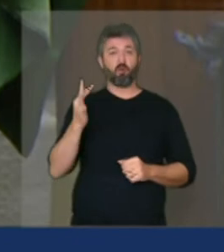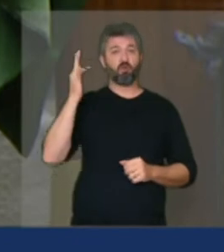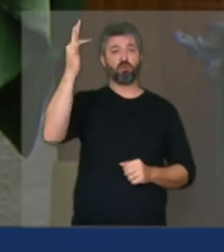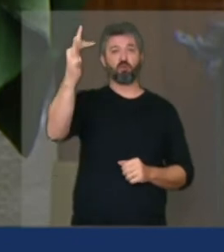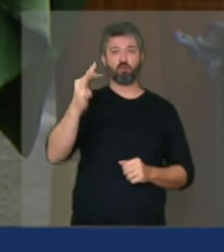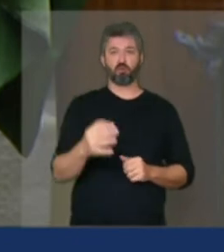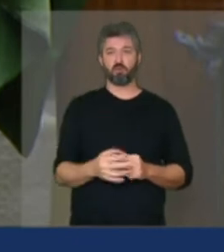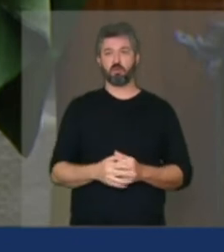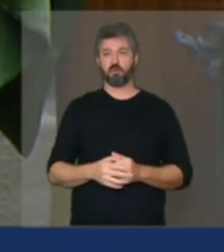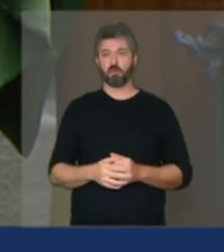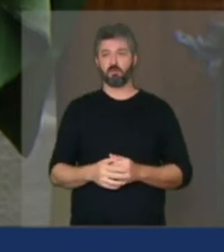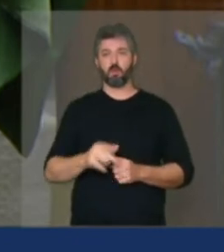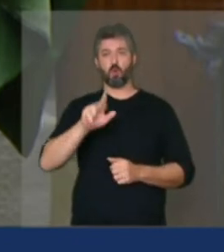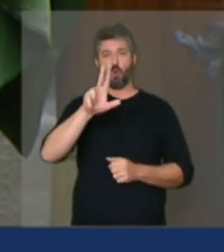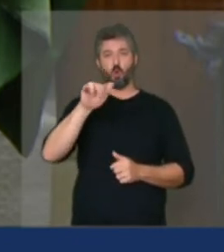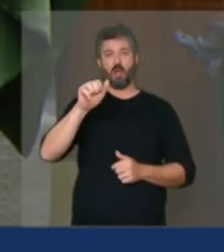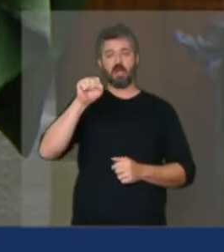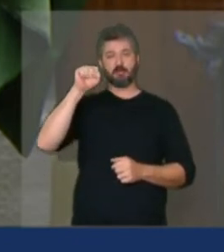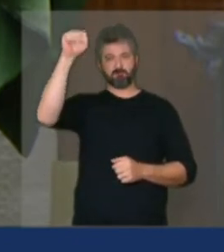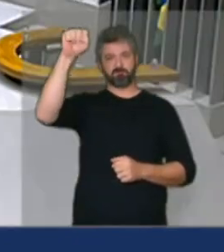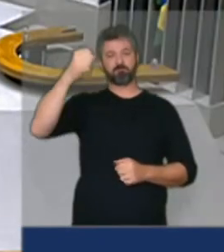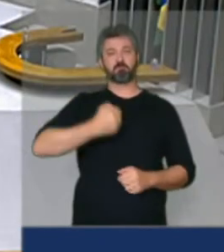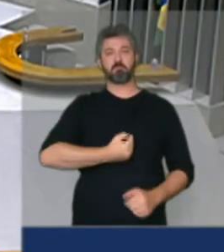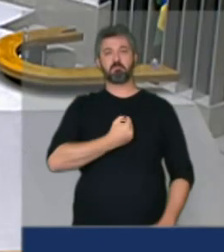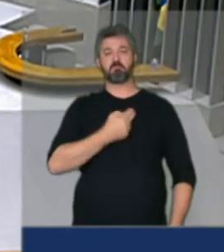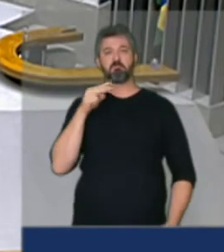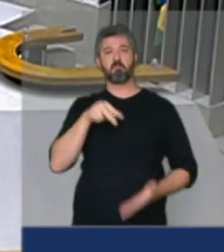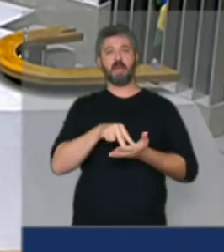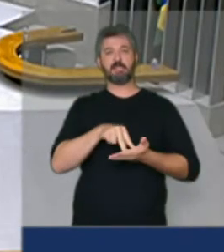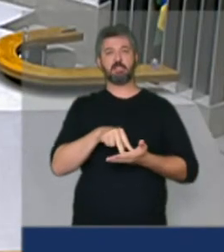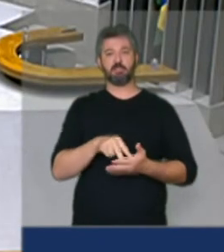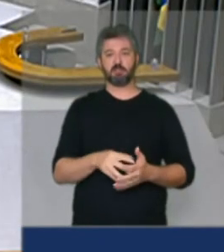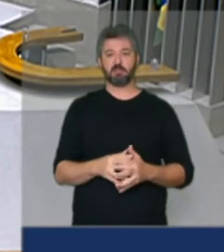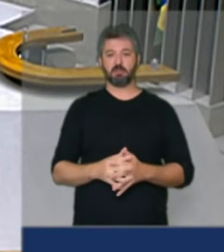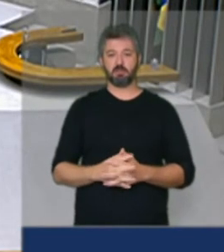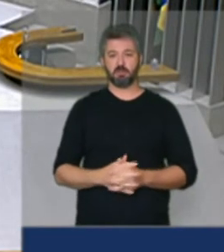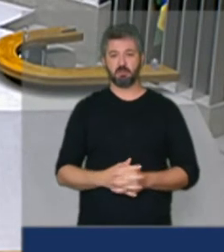CRIANÇAS PELO FUTURO. LUCAS PRESENTE! [PRESIDENTE]: OK DEPUTADO, DEPUTADO FREDERICO ESTÁ AQUI PELO PLENÁRIO, EU